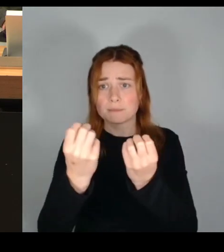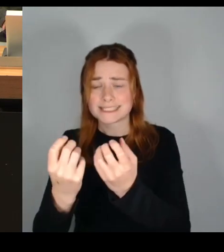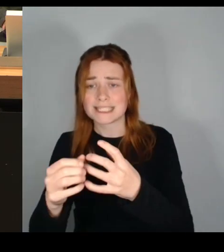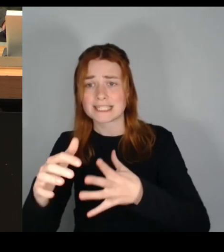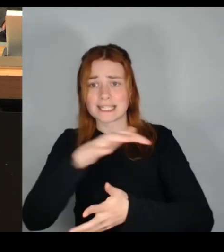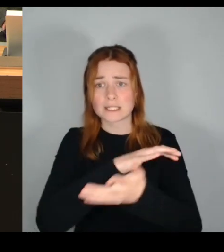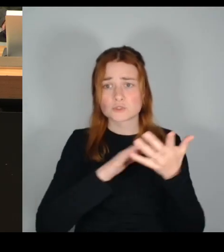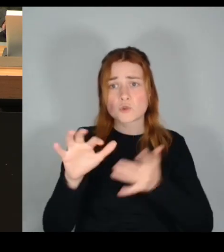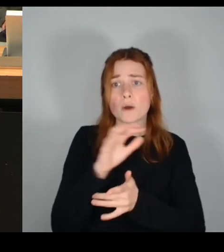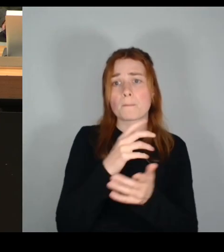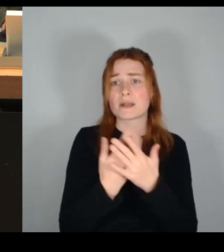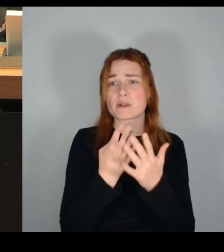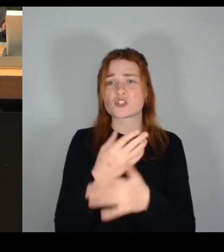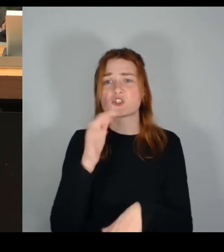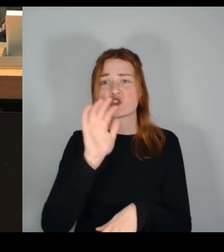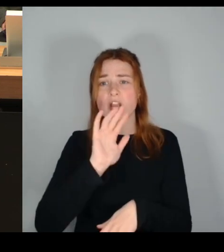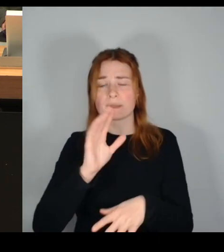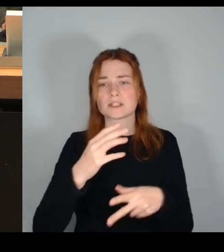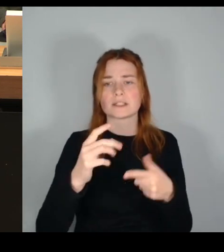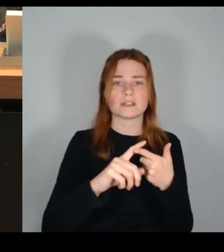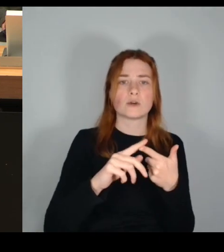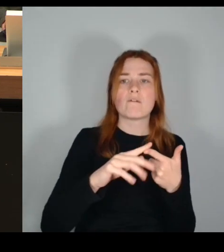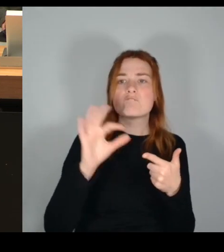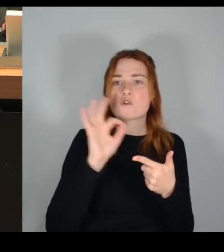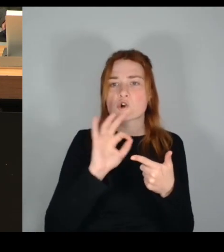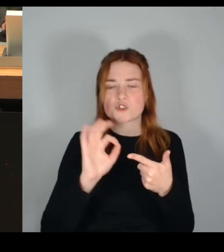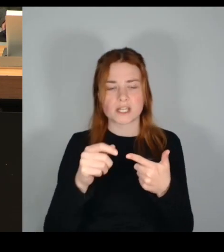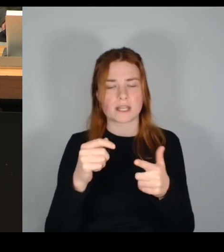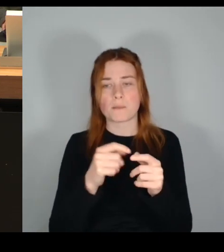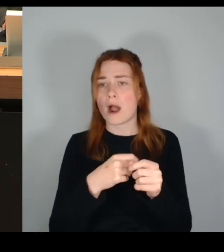Folgen für Mensch und Natur haben uns das mehr als deutlich gezeigt.